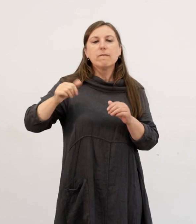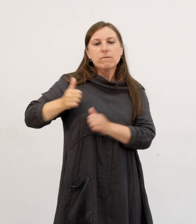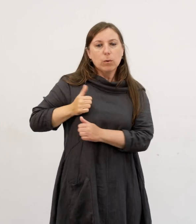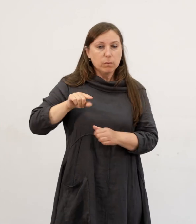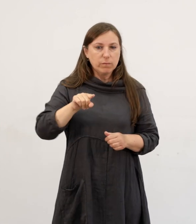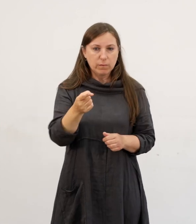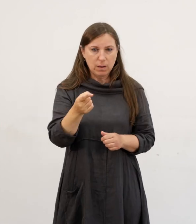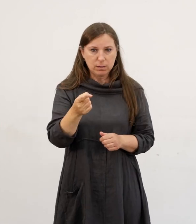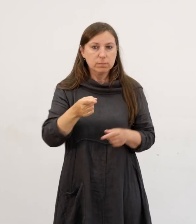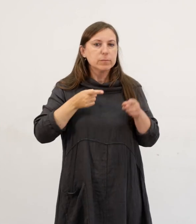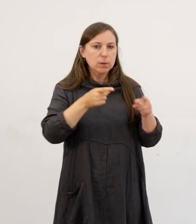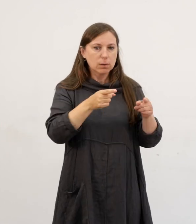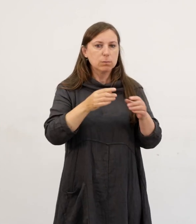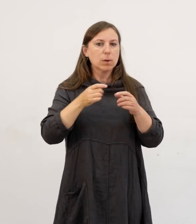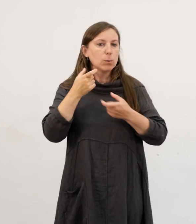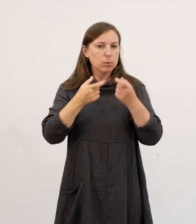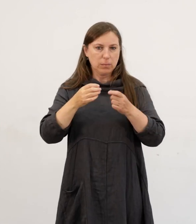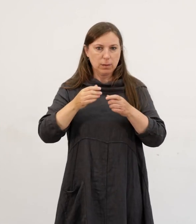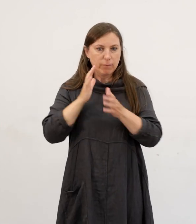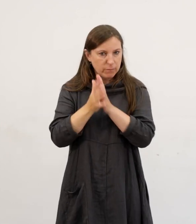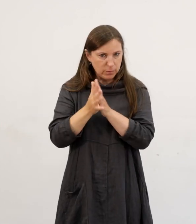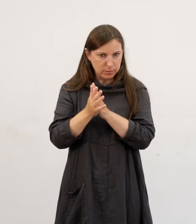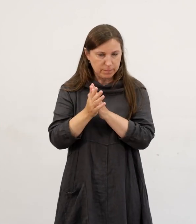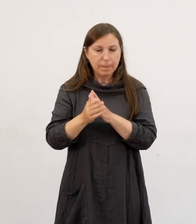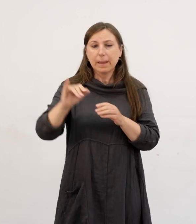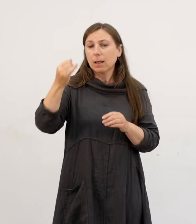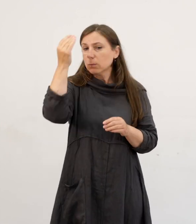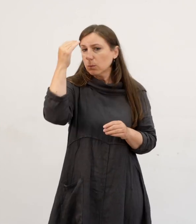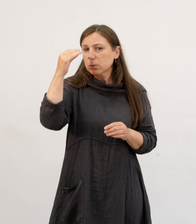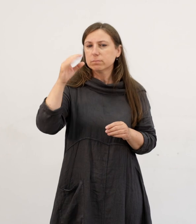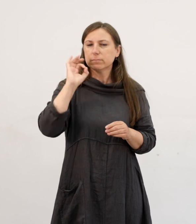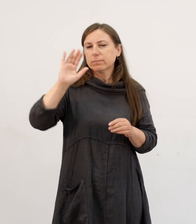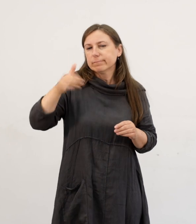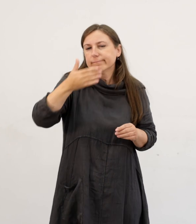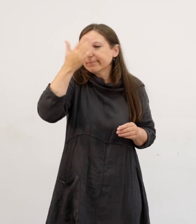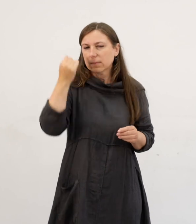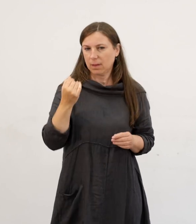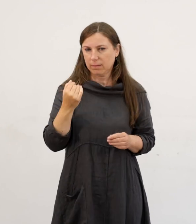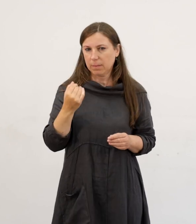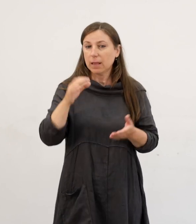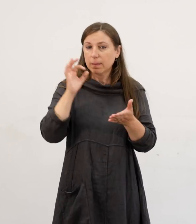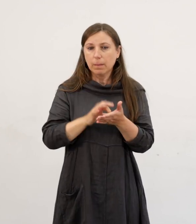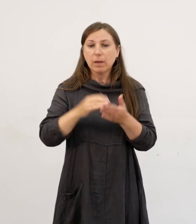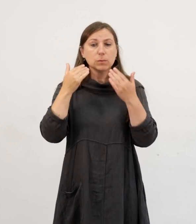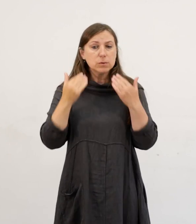Nie wiemy jak pilnie Branicki pobierał nauki z zakresu prowadzenia wojen.